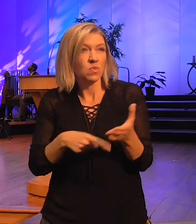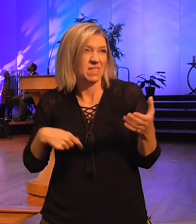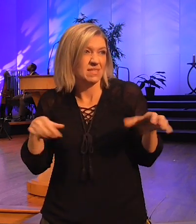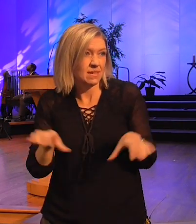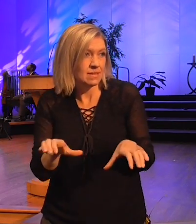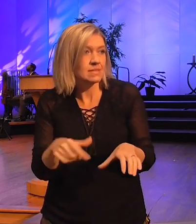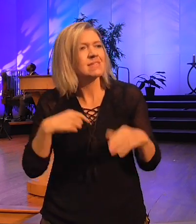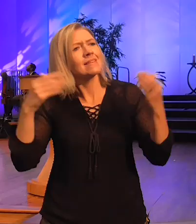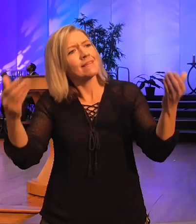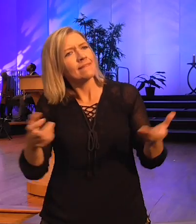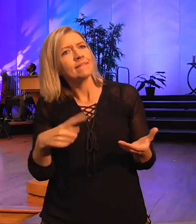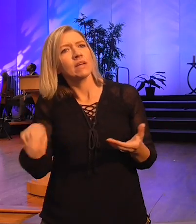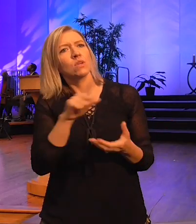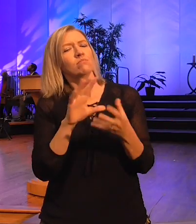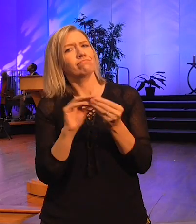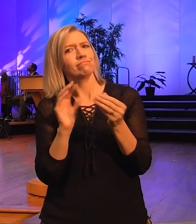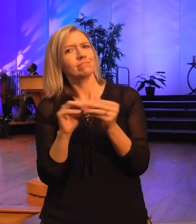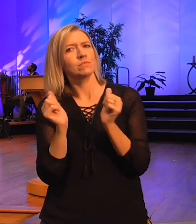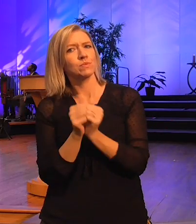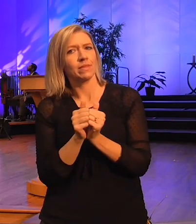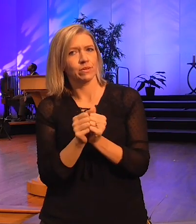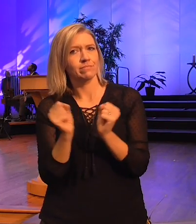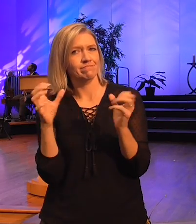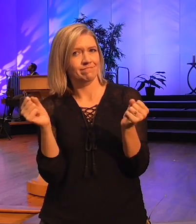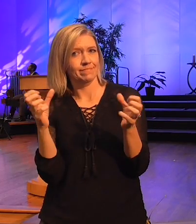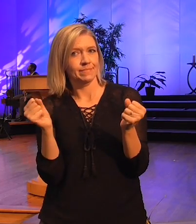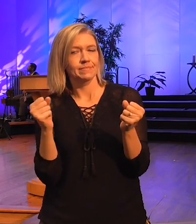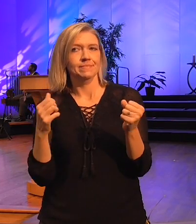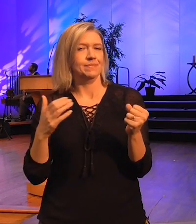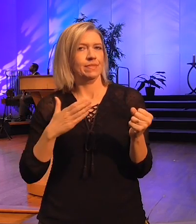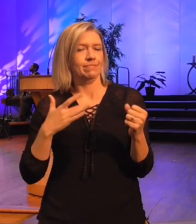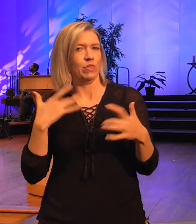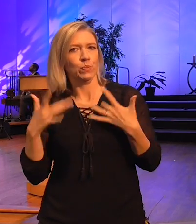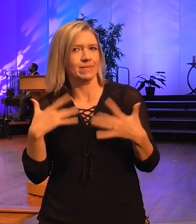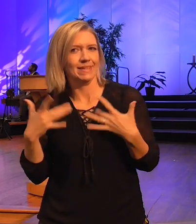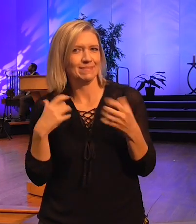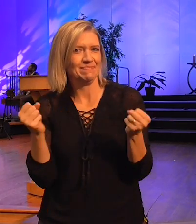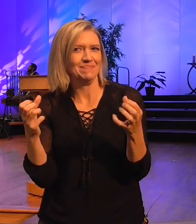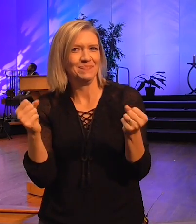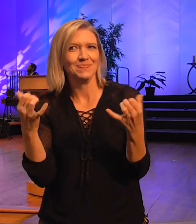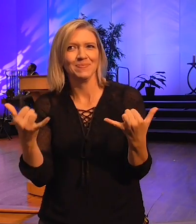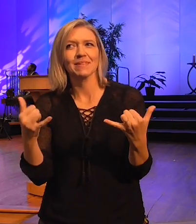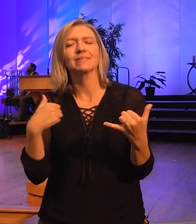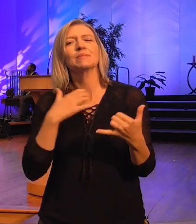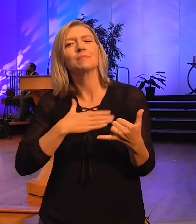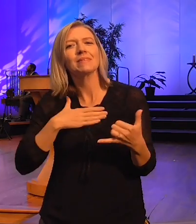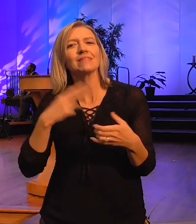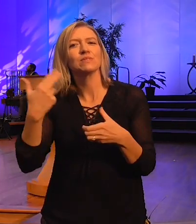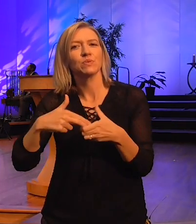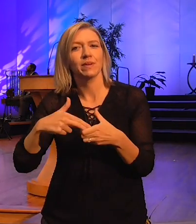unirte a nosotros mientras hablamos. en voz alta con entusiasmo hoy, así que únanse a mí primero que nada con nuestra